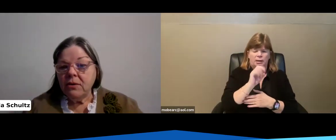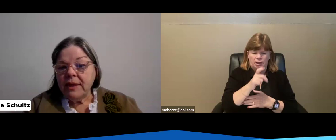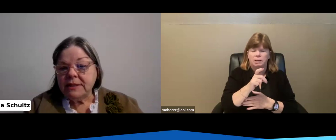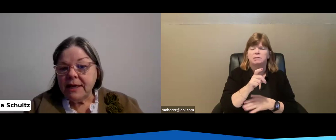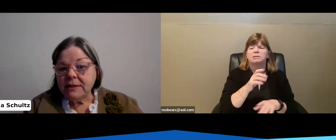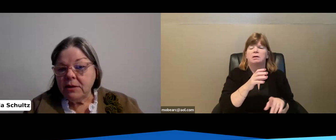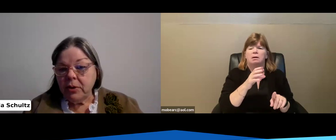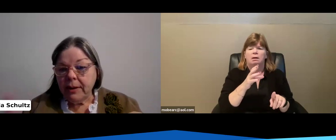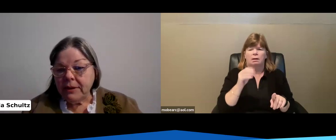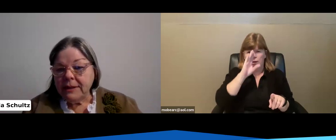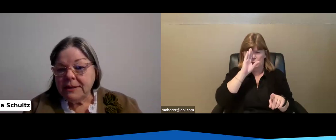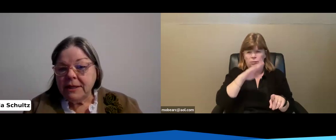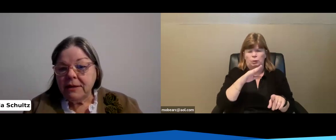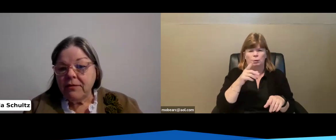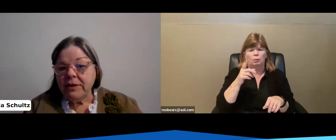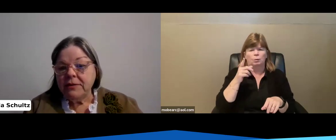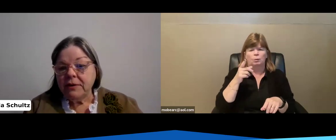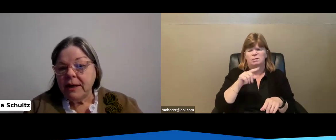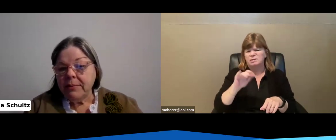Sé que Zach va a poner una lista aquí de todas las diferentes